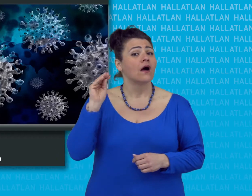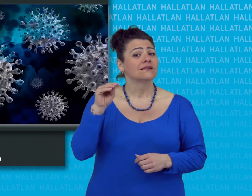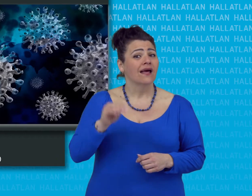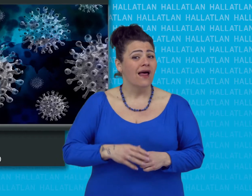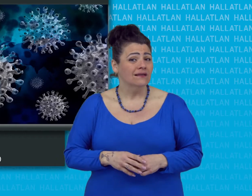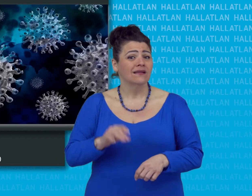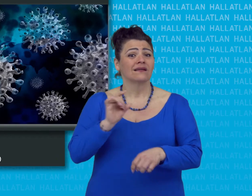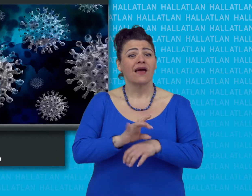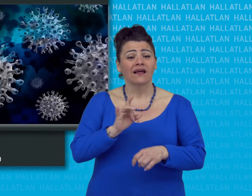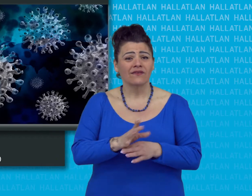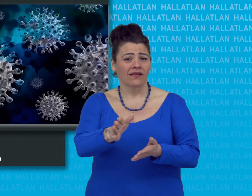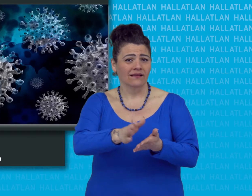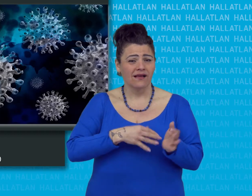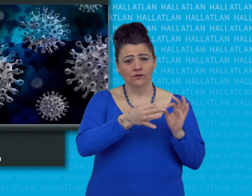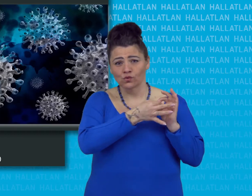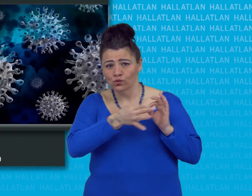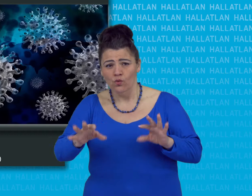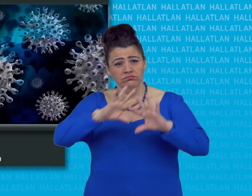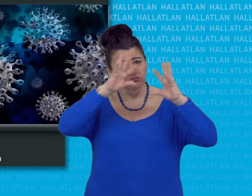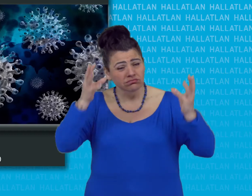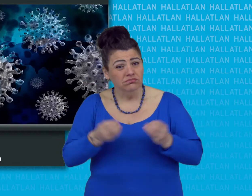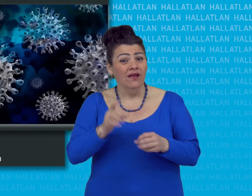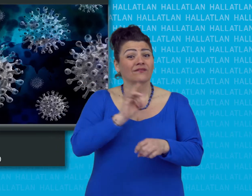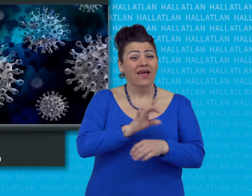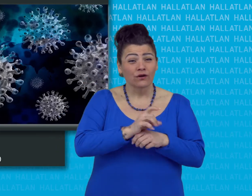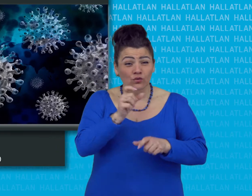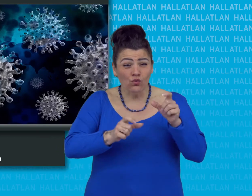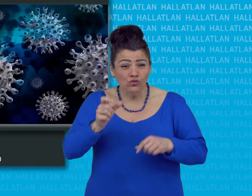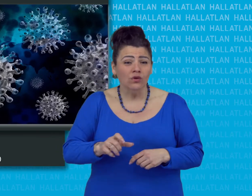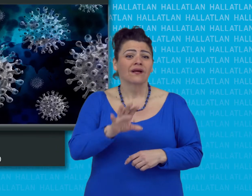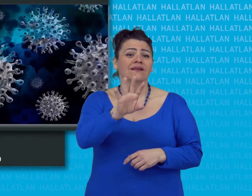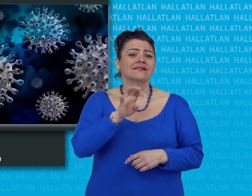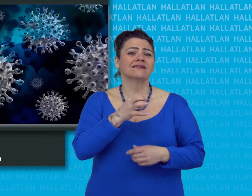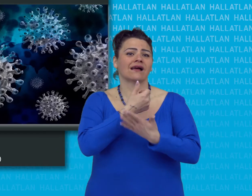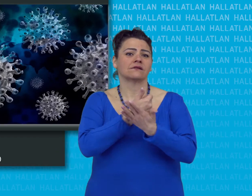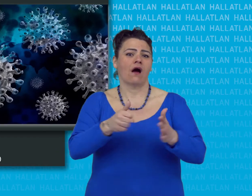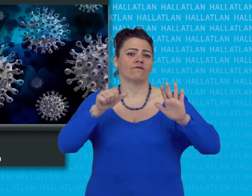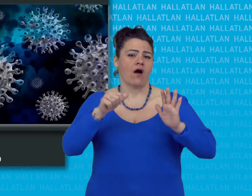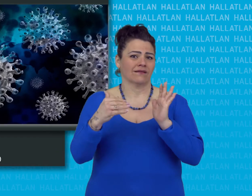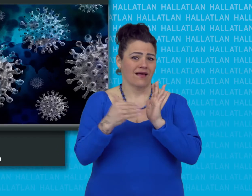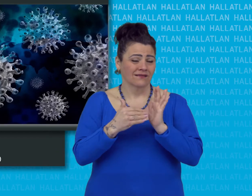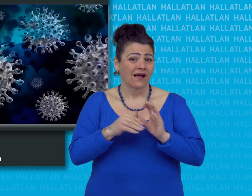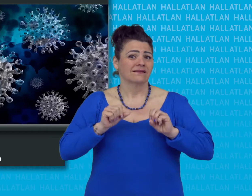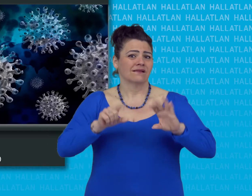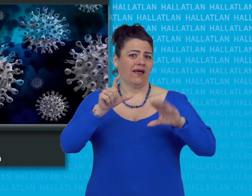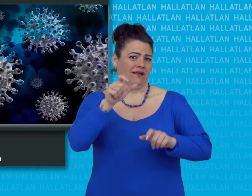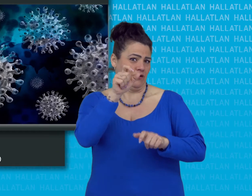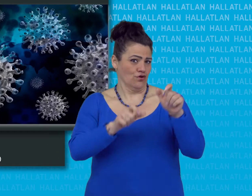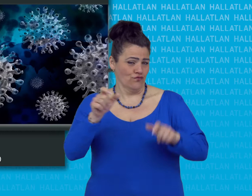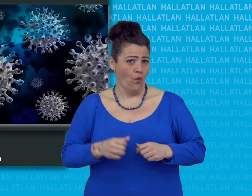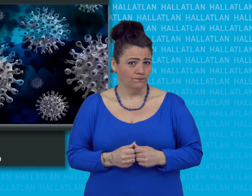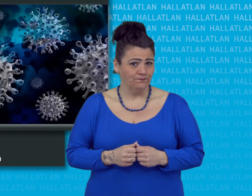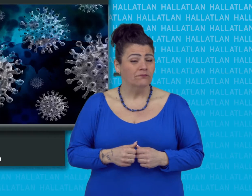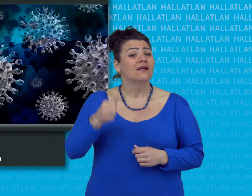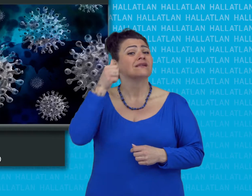ezzel a járvány kezdete óta összesen 466 017 főre nőtt a beazonosított fertőzöttek száma.